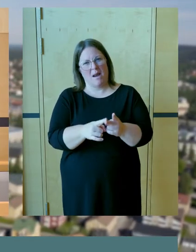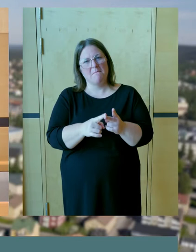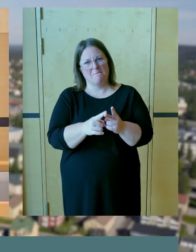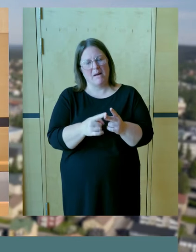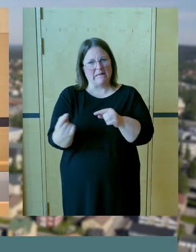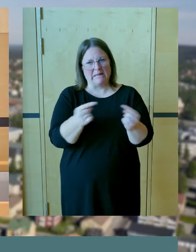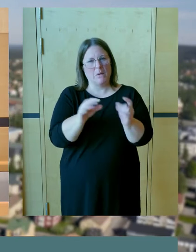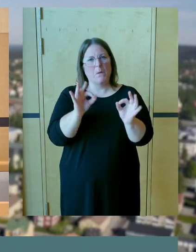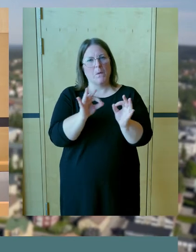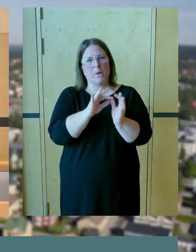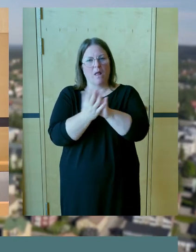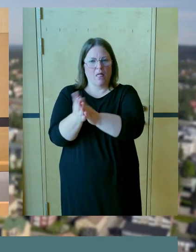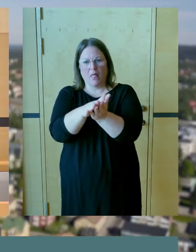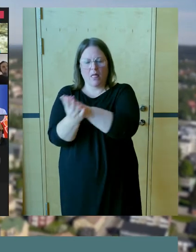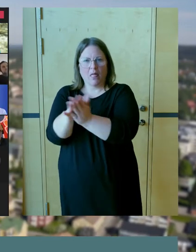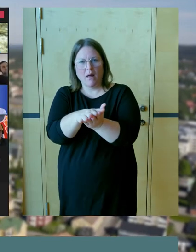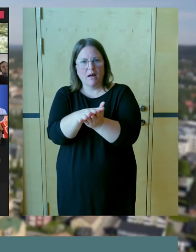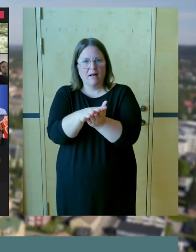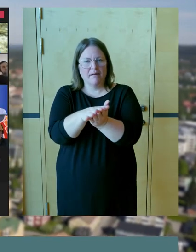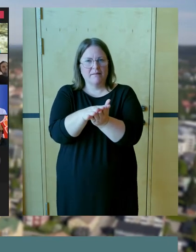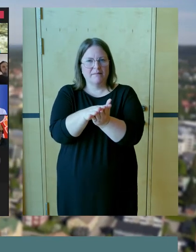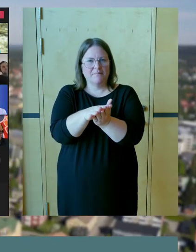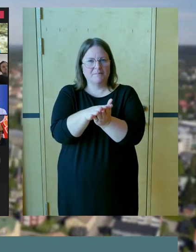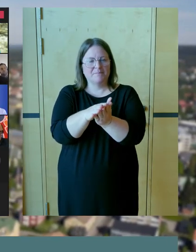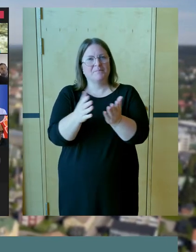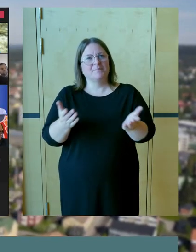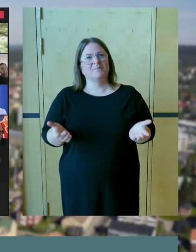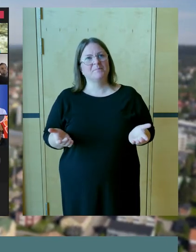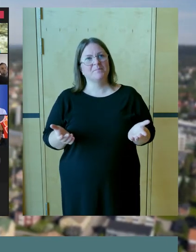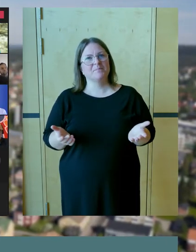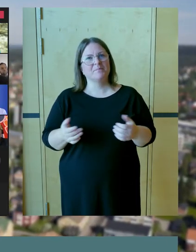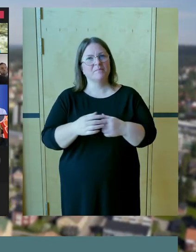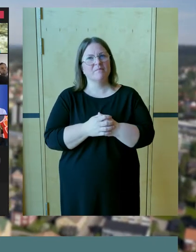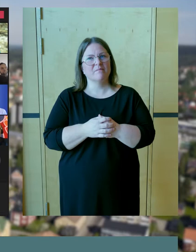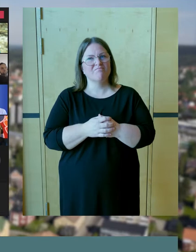Regera från år till år beskrivningen Jag tycker att det är en lite märklig formulering